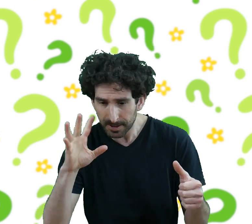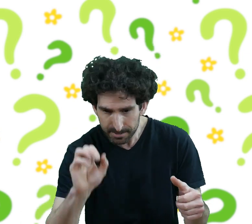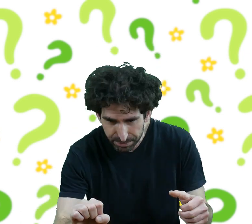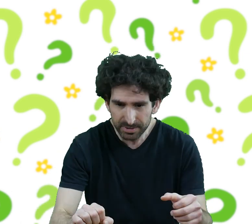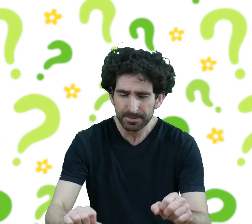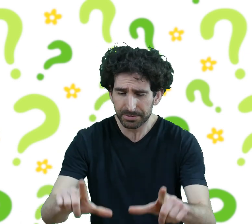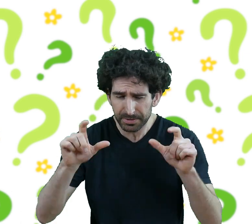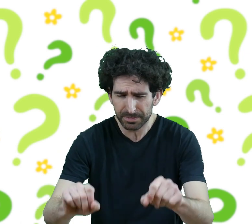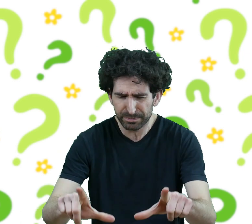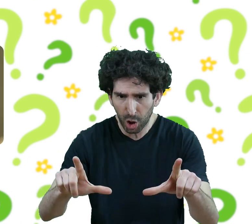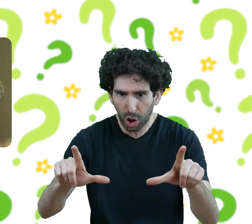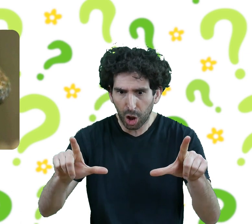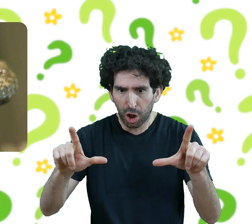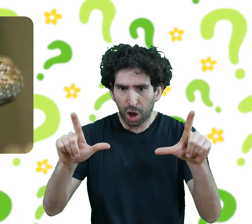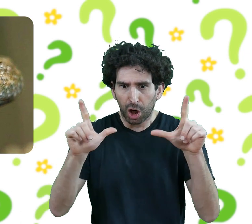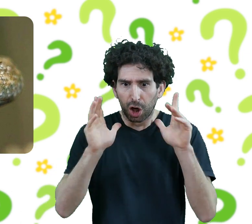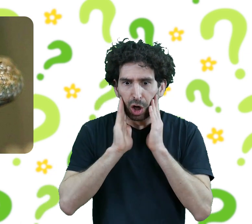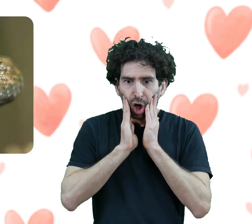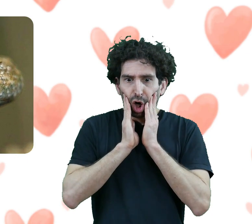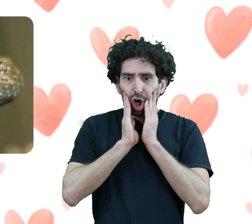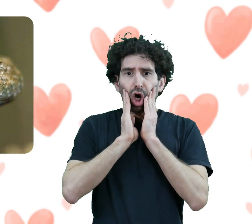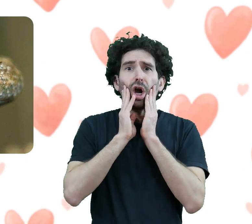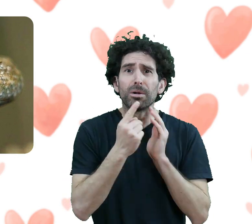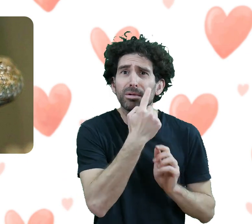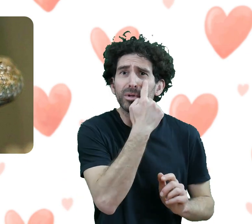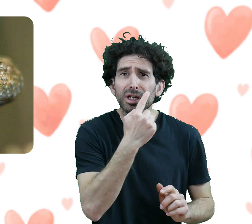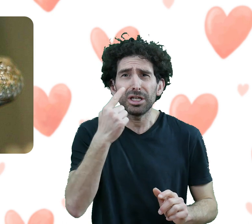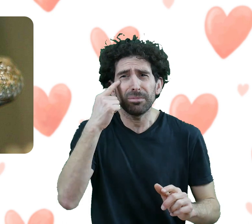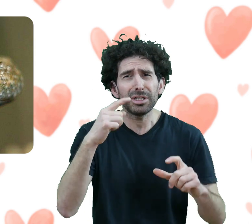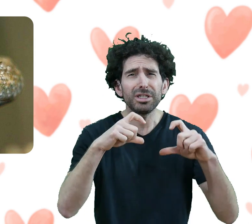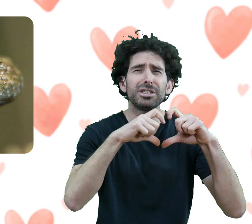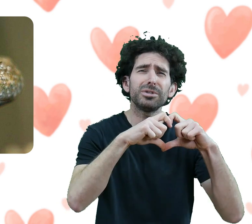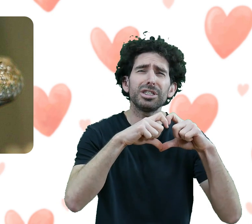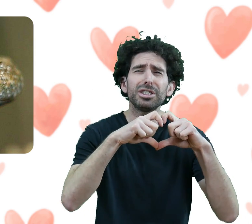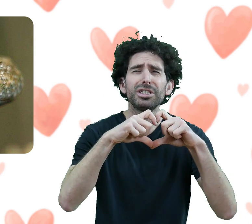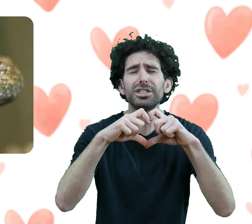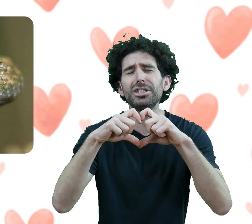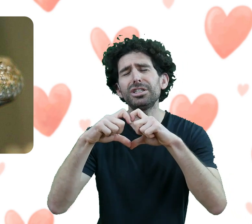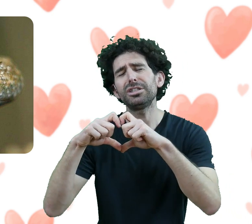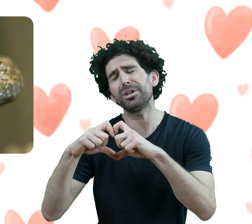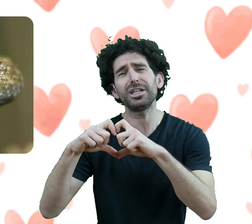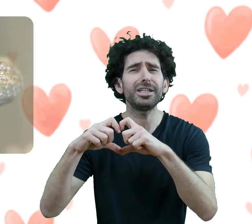Une fois repéré, on zoome et ooooooh... Ses yeux sont en forme de cœur !